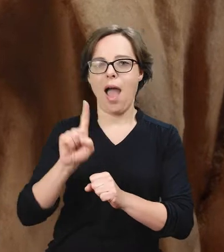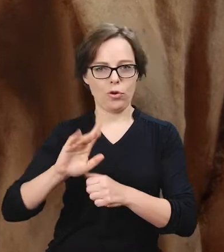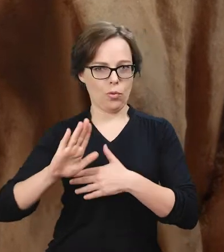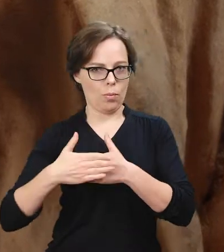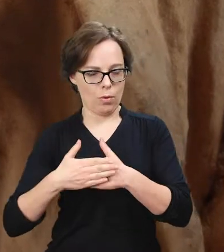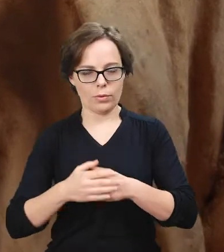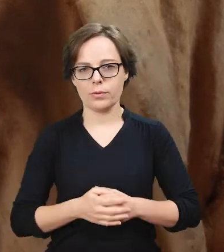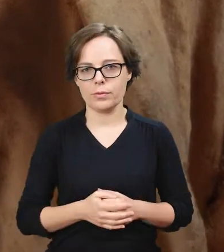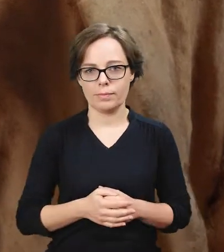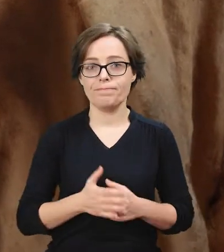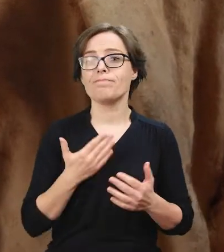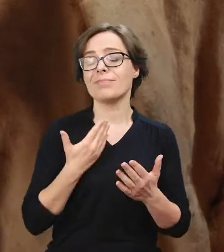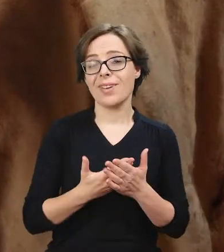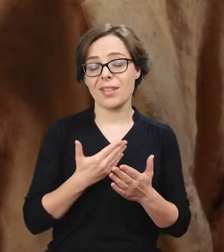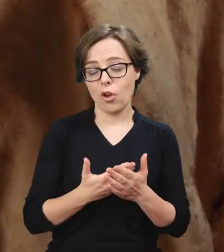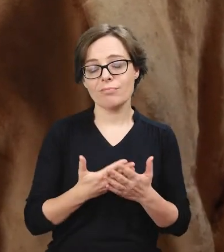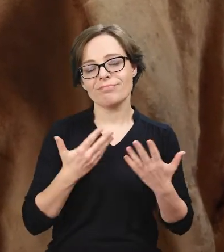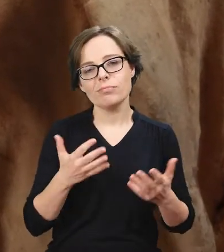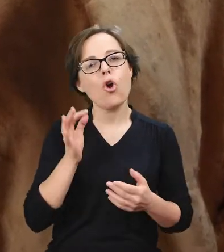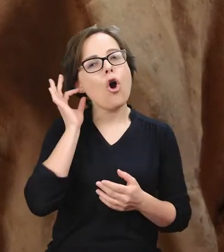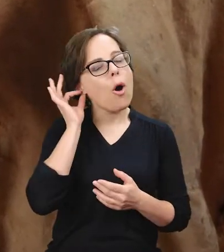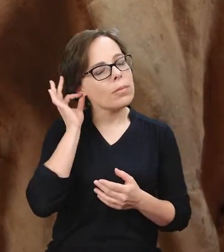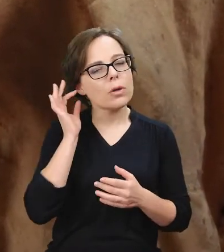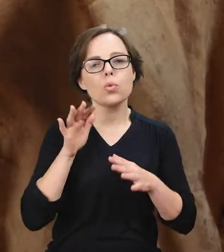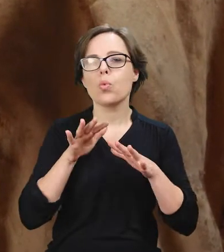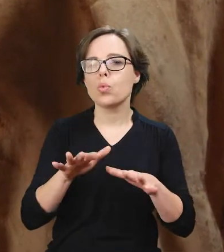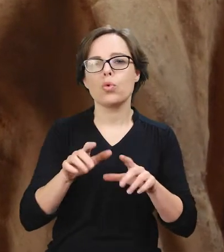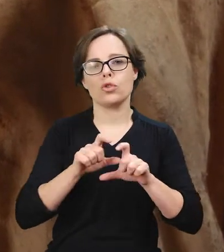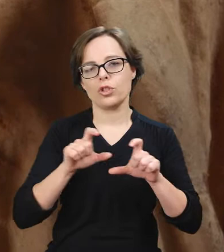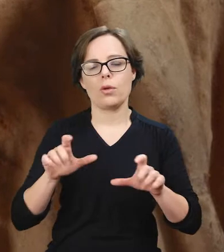Z tego względu kobiety najwięcej czasu spędzały w domach